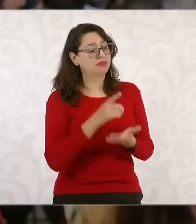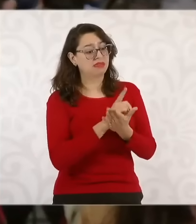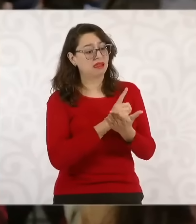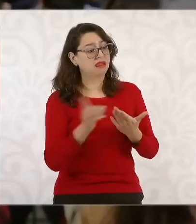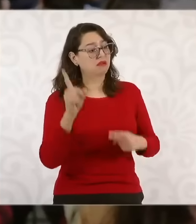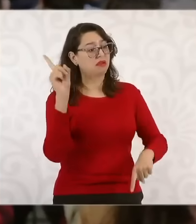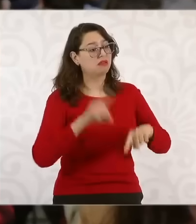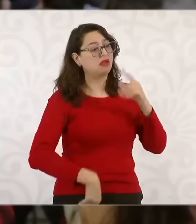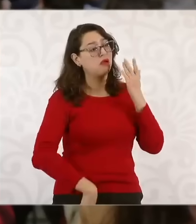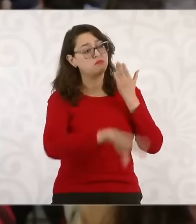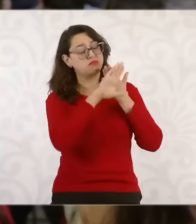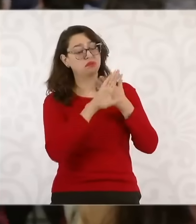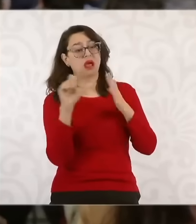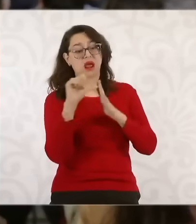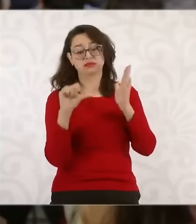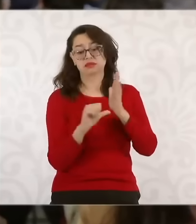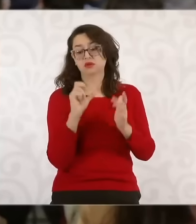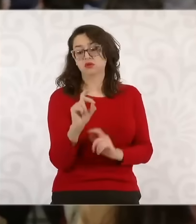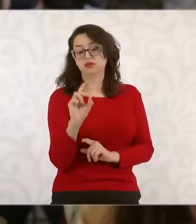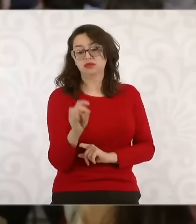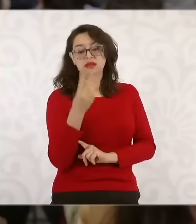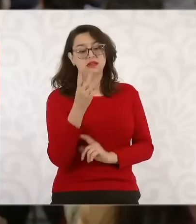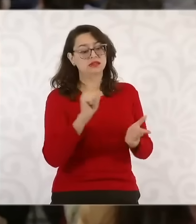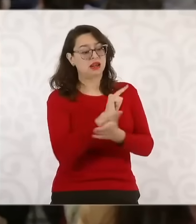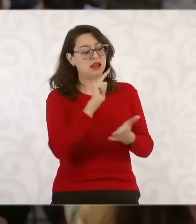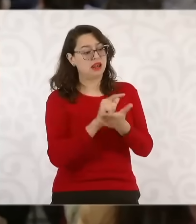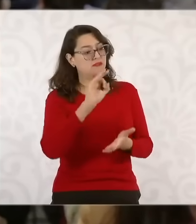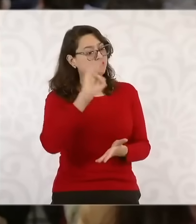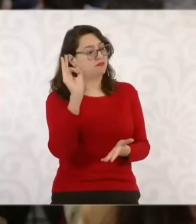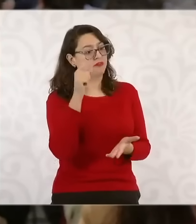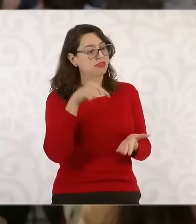de acuerdo con el artículo 33 de la Ley Federal del Trabajo, es nulo por contener renuncia de